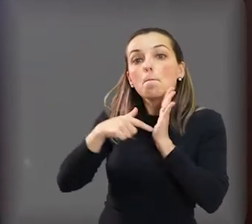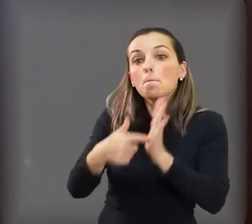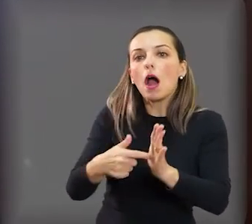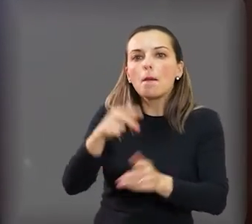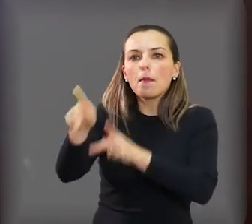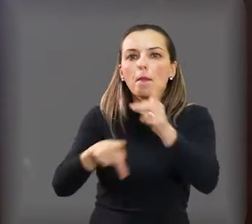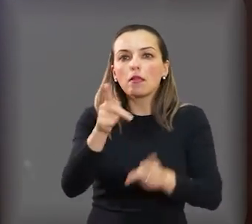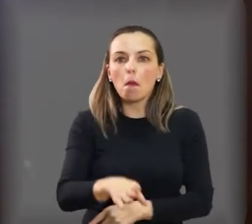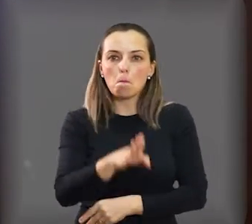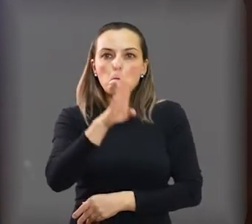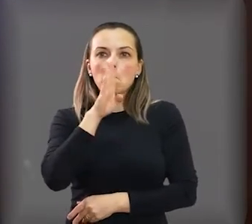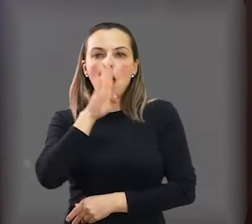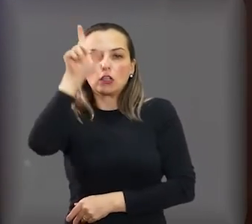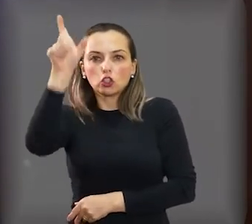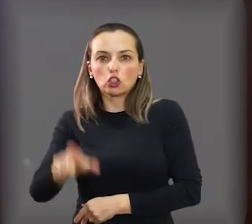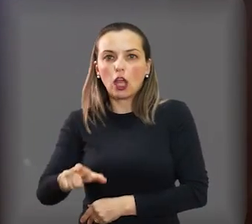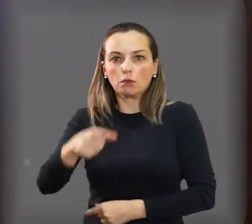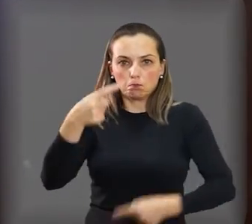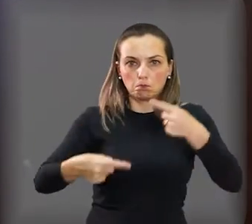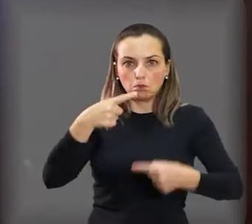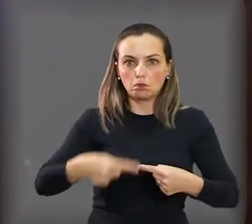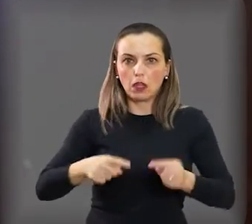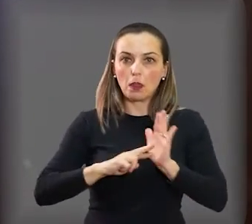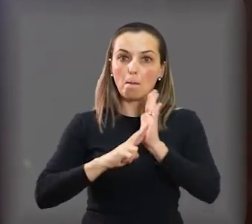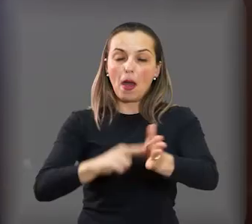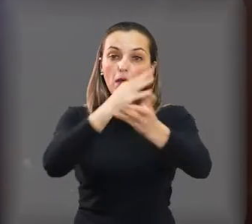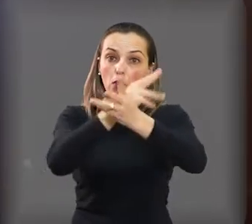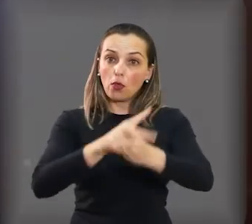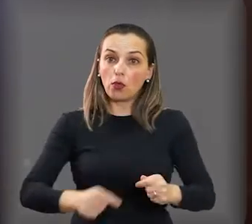gente tá vendo traidores da pátria, vestido de verde e